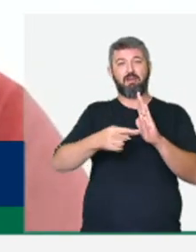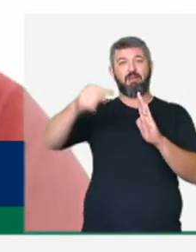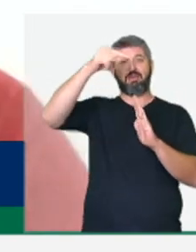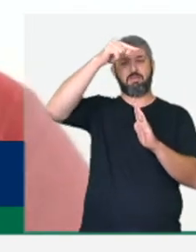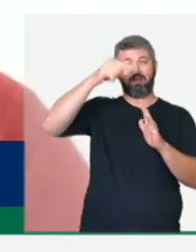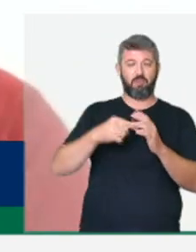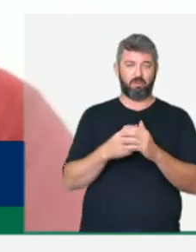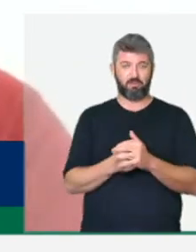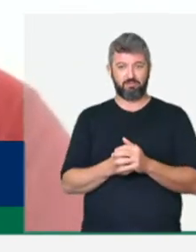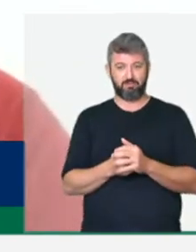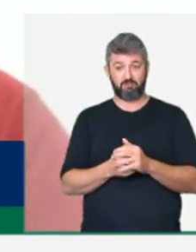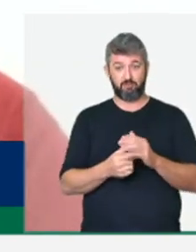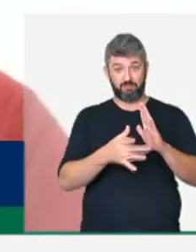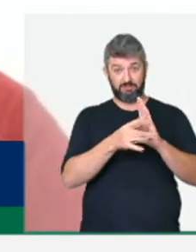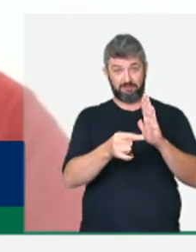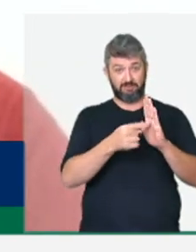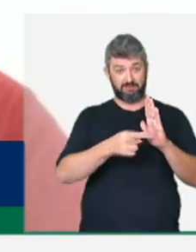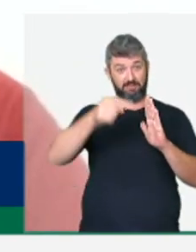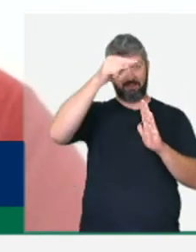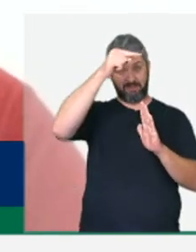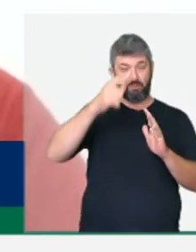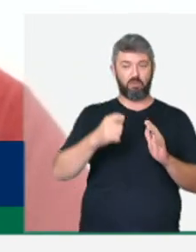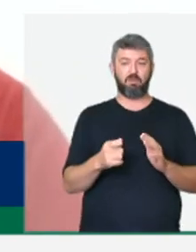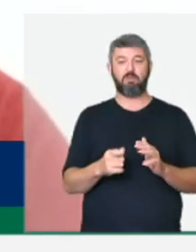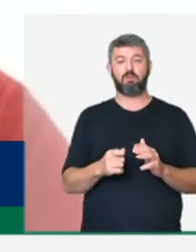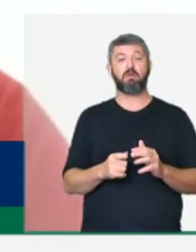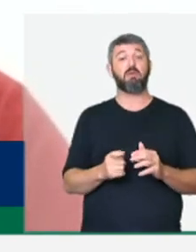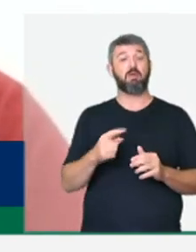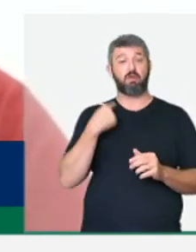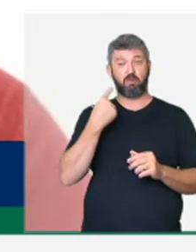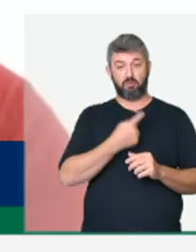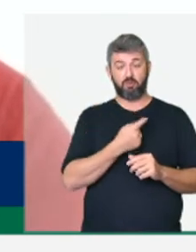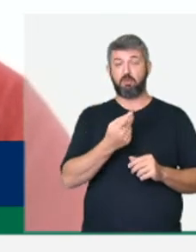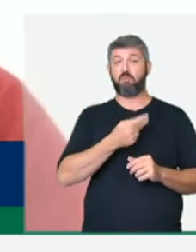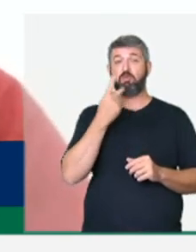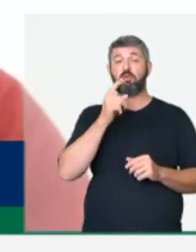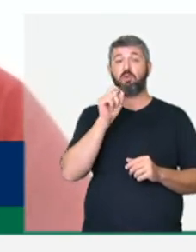2 °, AGORA, AO ART. 3 ° O TEXTO ORIGINAL DA MP DO